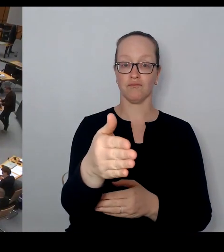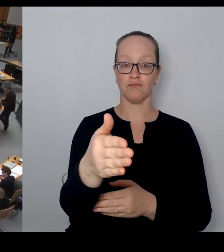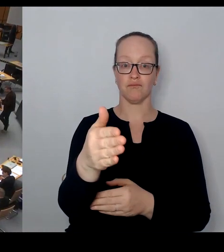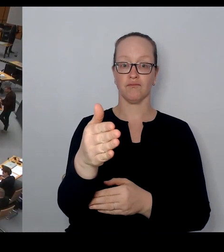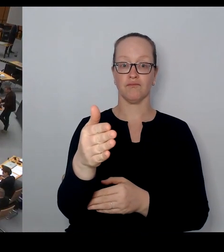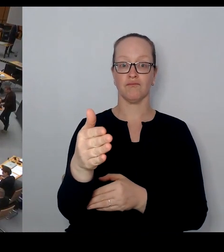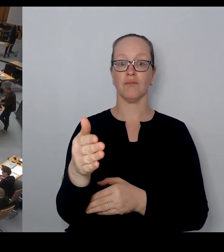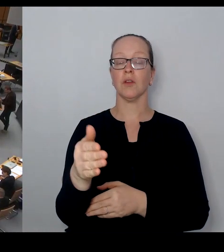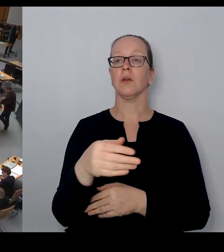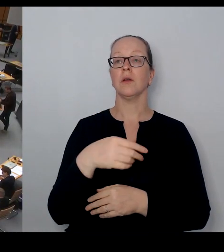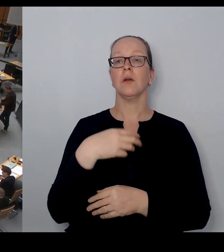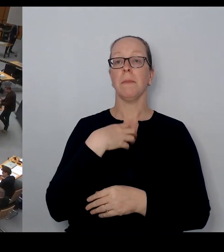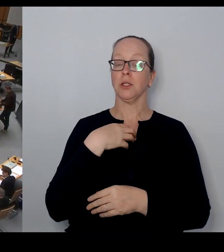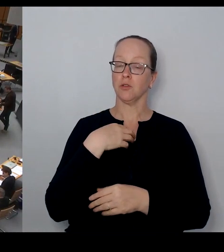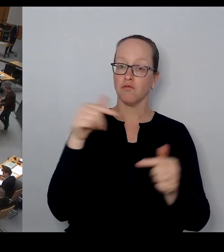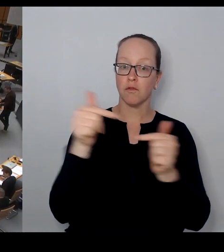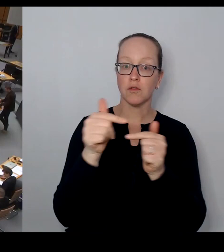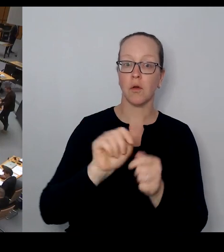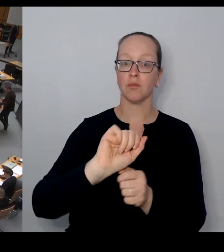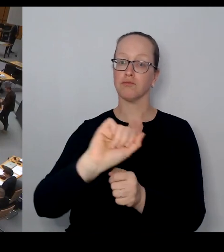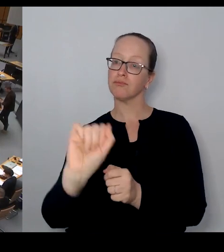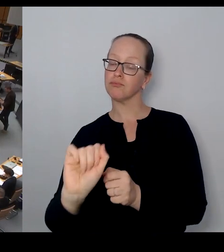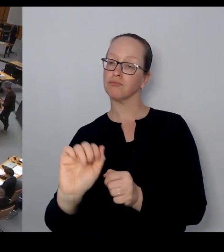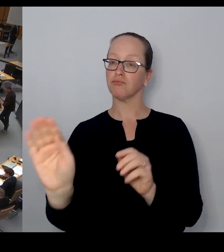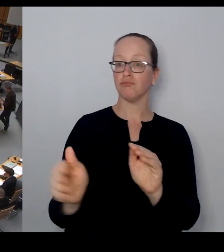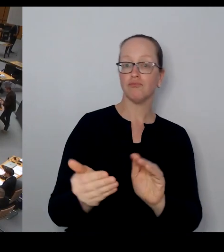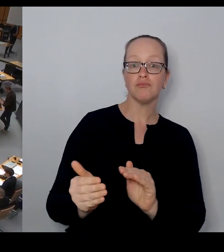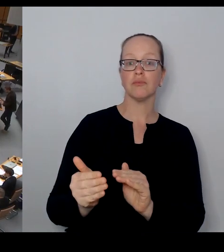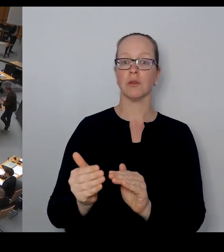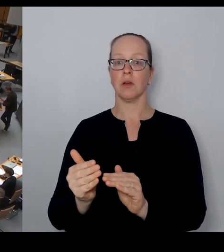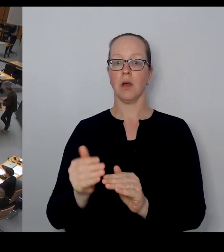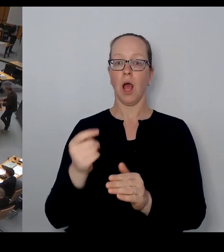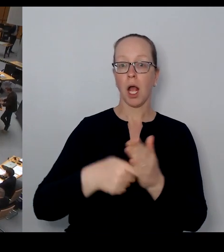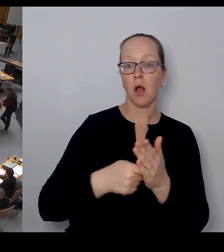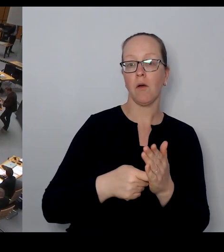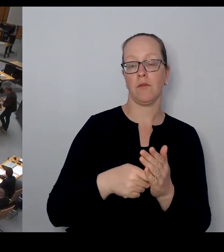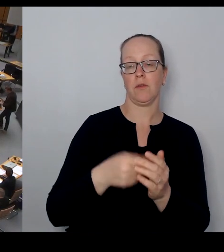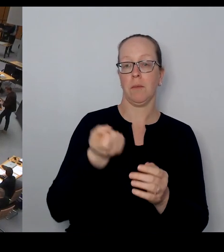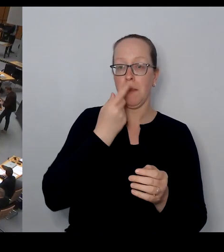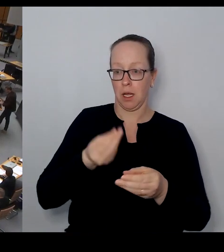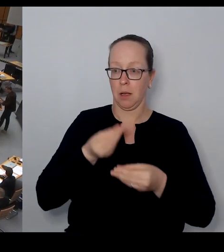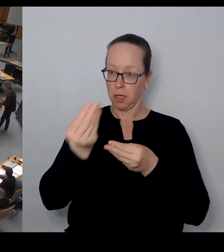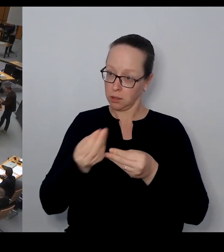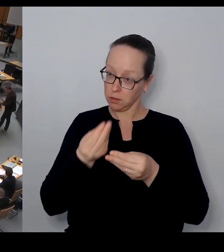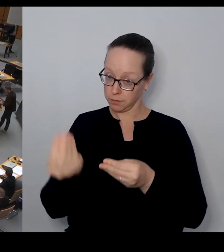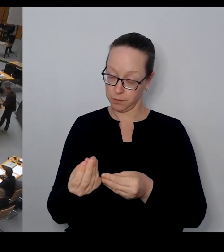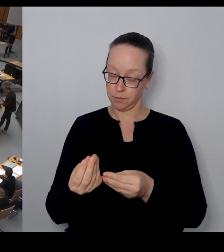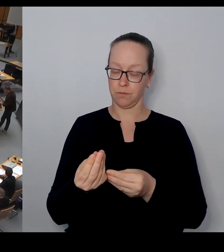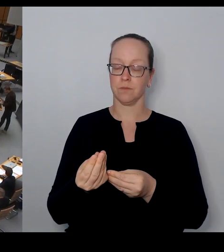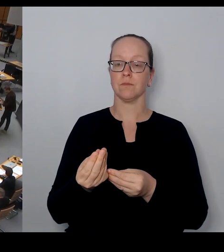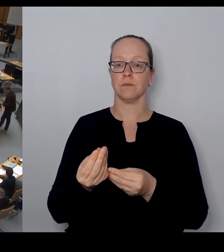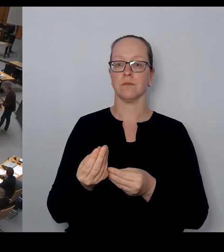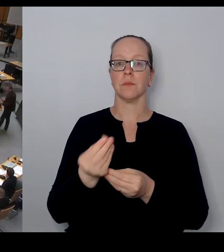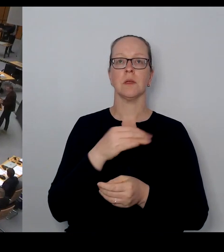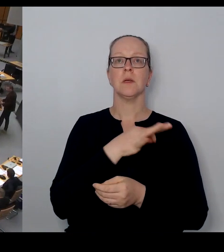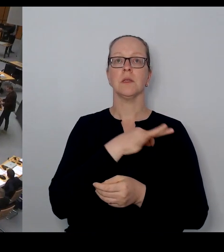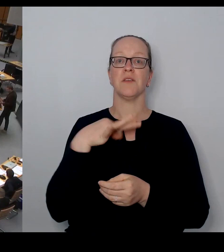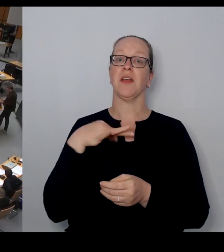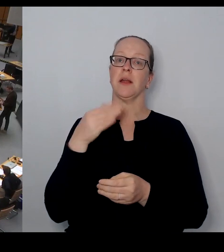Nach dem Zivildienst arbeitete ich bis 2007 bei einem ambulanten Pflegedienst in Adlershof und auch heute bin ich noch